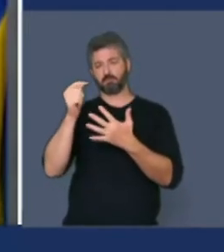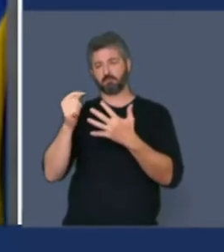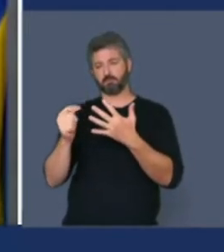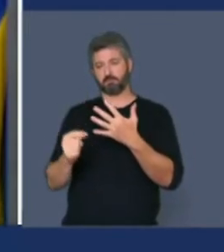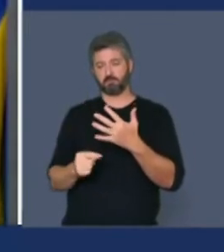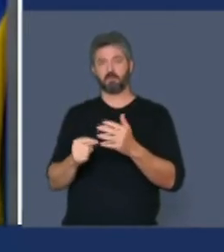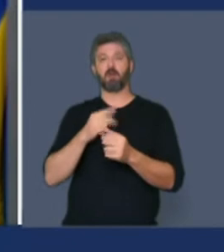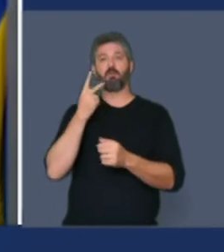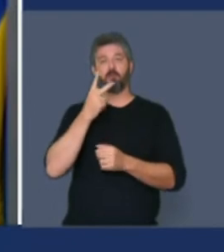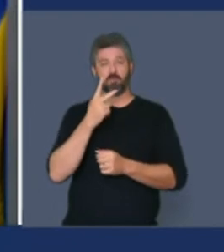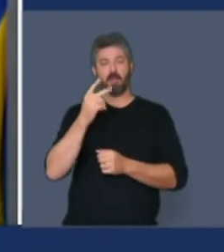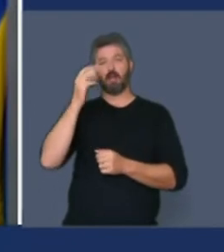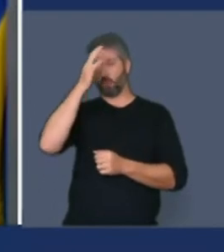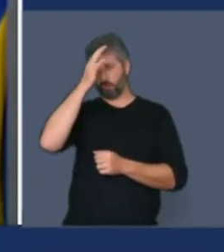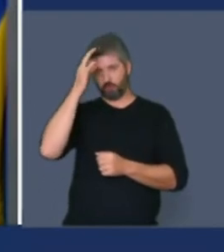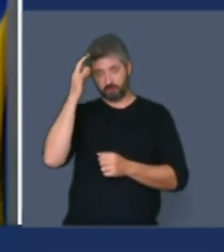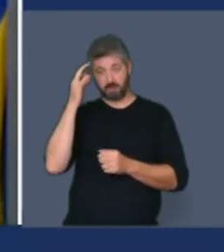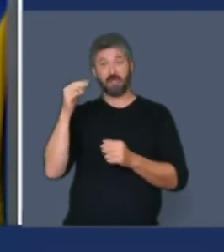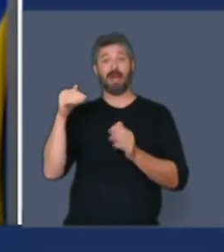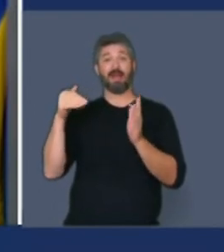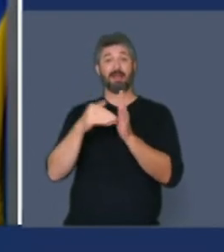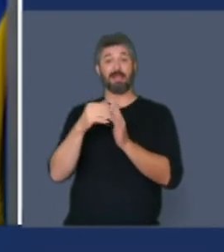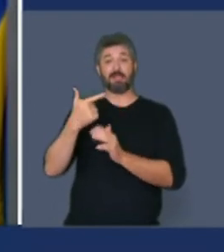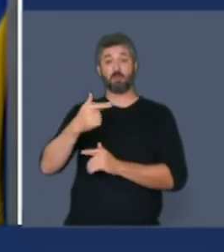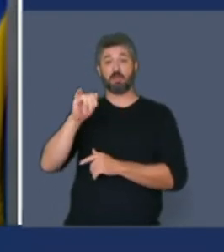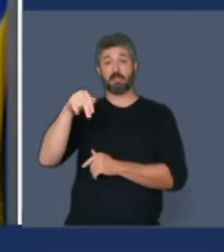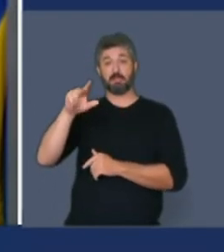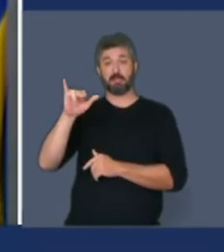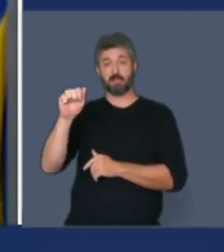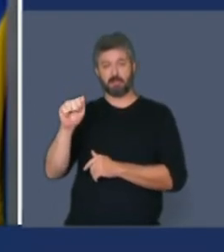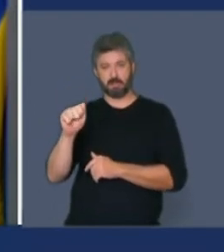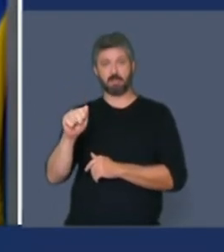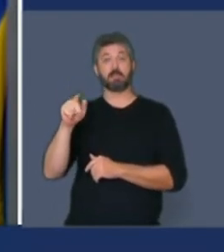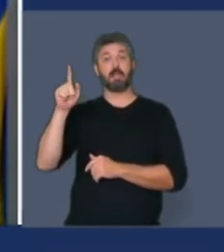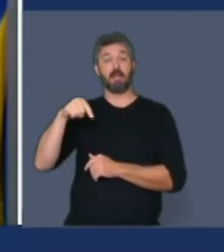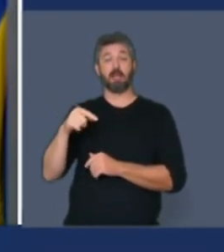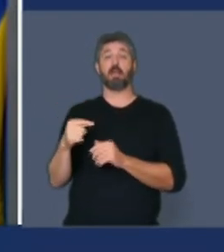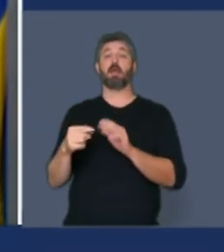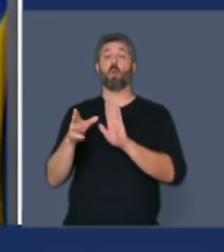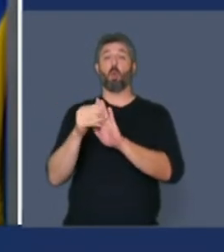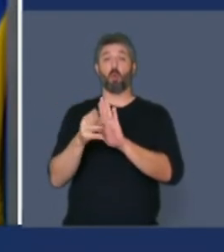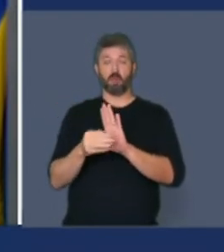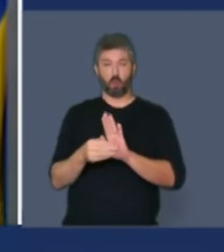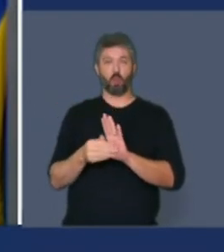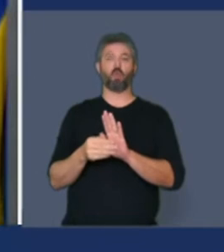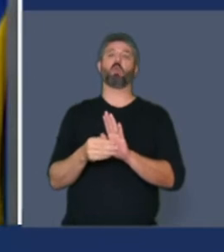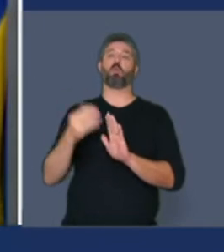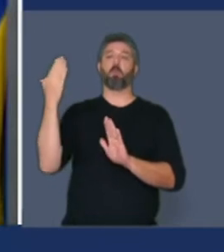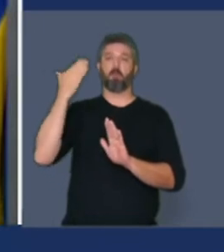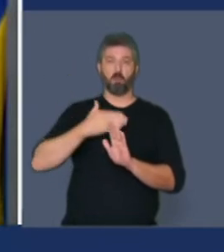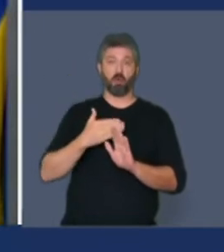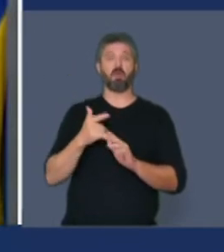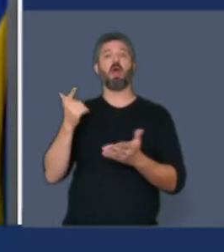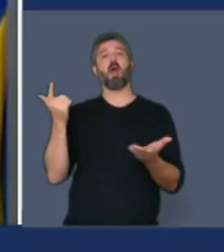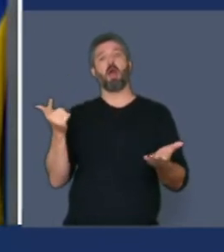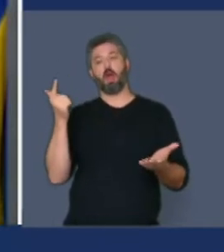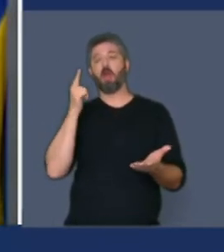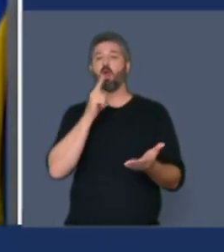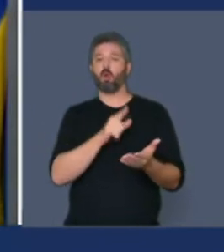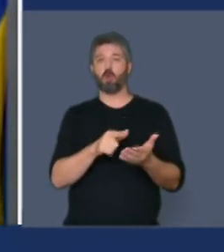INSTÂNCIA QUE É ONDE SE JULGA MÉRITO E PROVA E CONSIGAMOS FAZER QUE A JUSTIÇA SEJA CUMPRIDA EM TEMPO DEVIDO. DIGO ISSO PORQUE